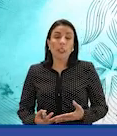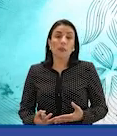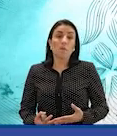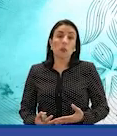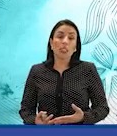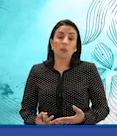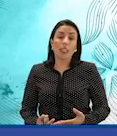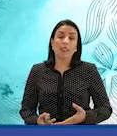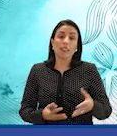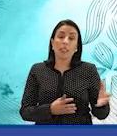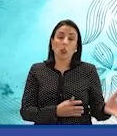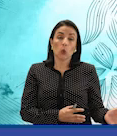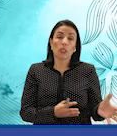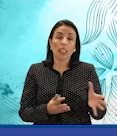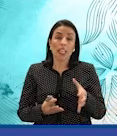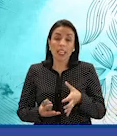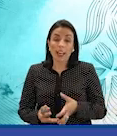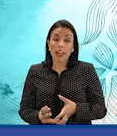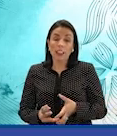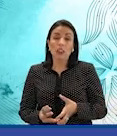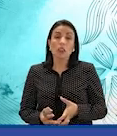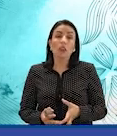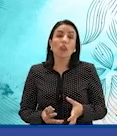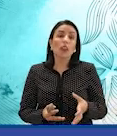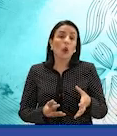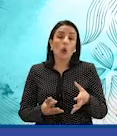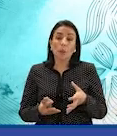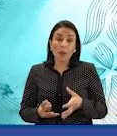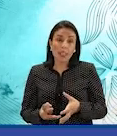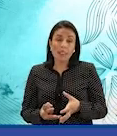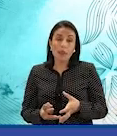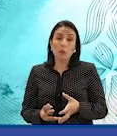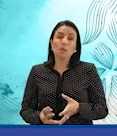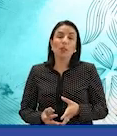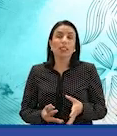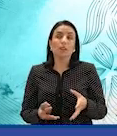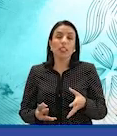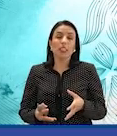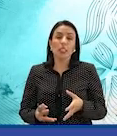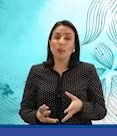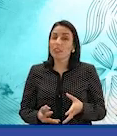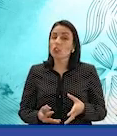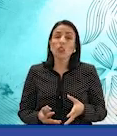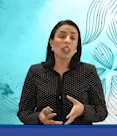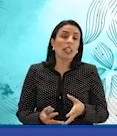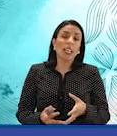Que muchas veces incluyen el crédito o el préstamo, ese financiamiento